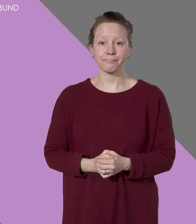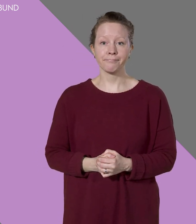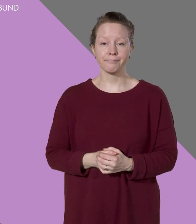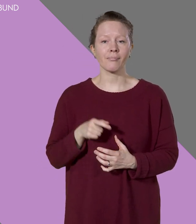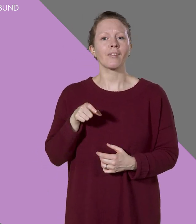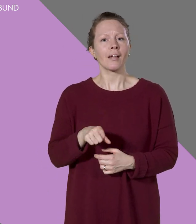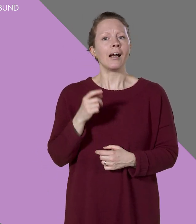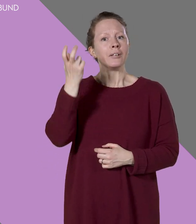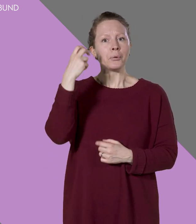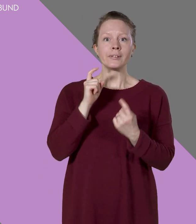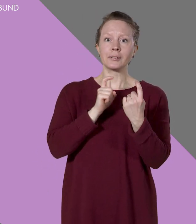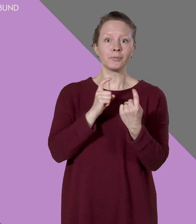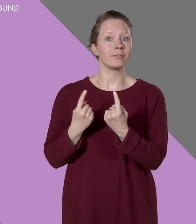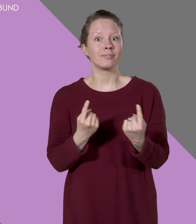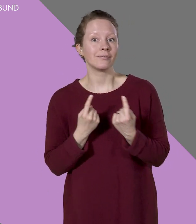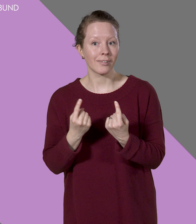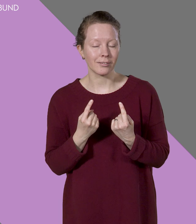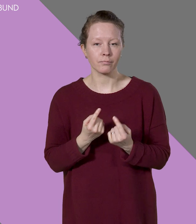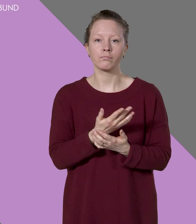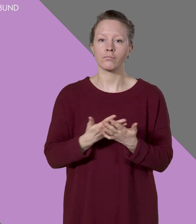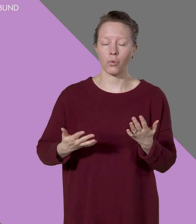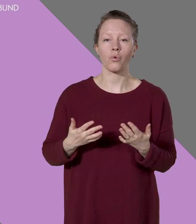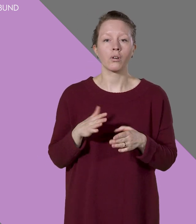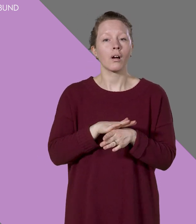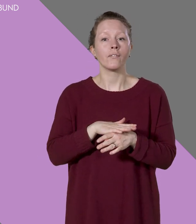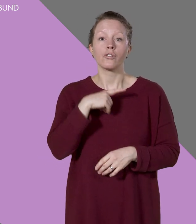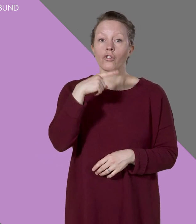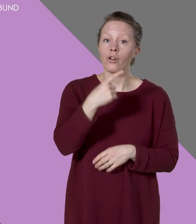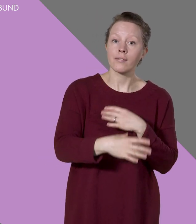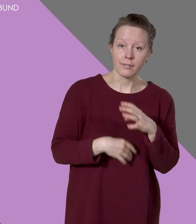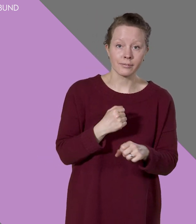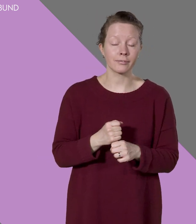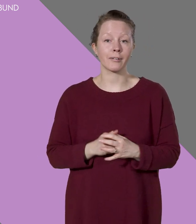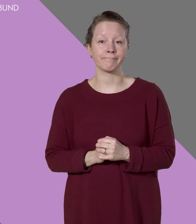och det behandlar hur man kan lista upp saker i finlandssvenskt teckenspråk.